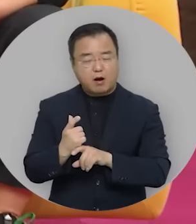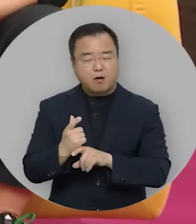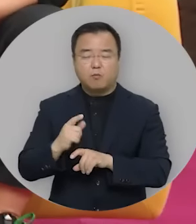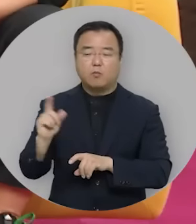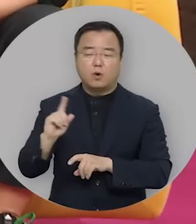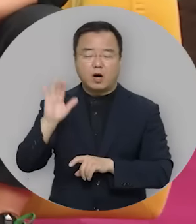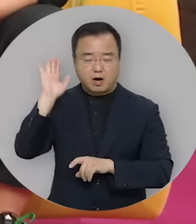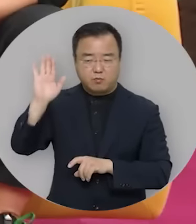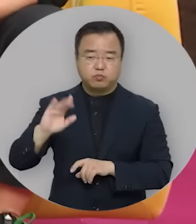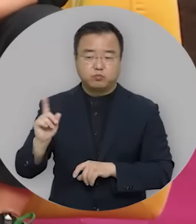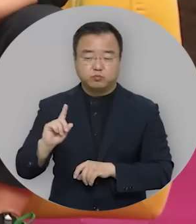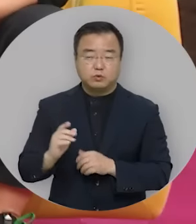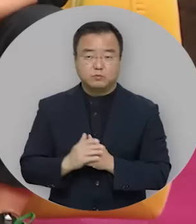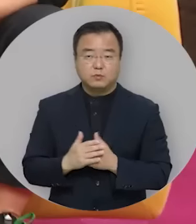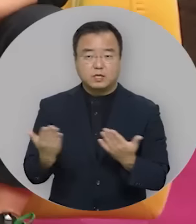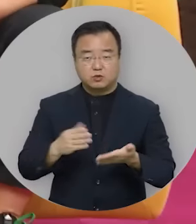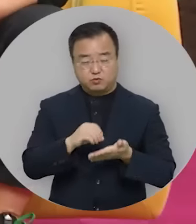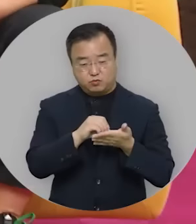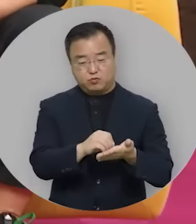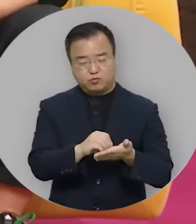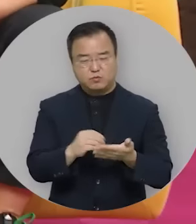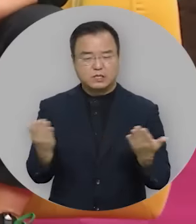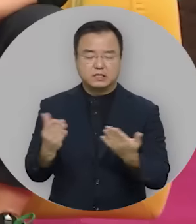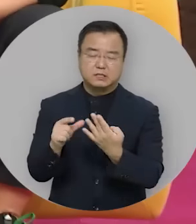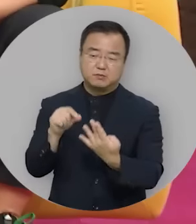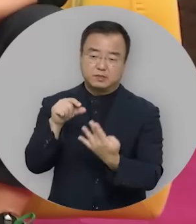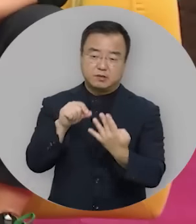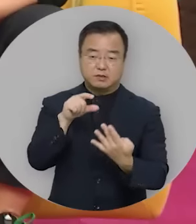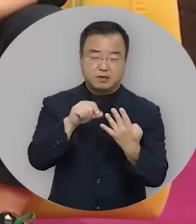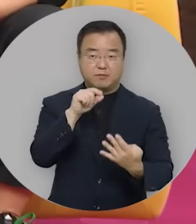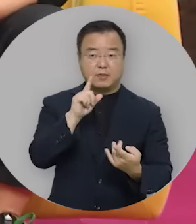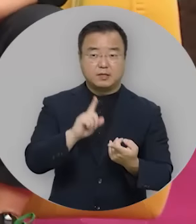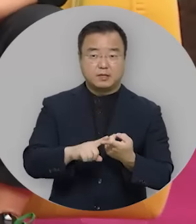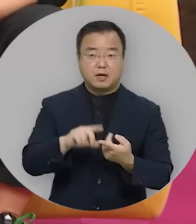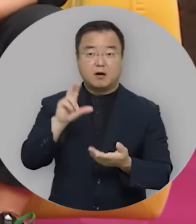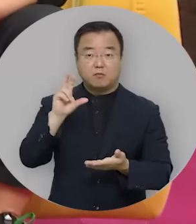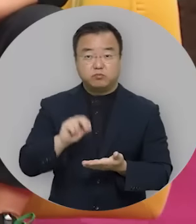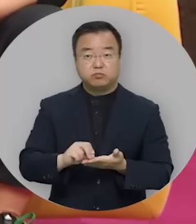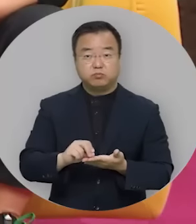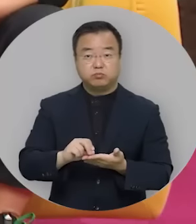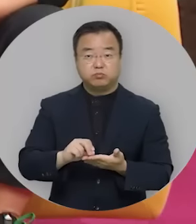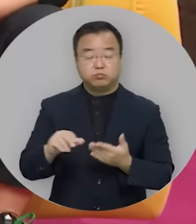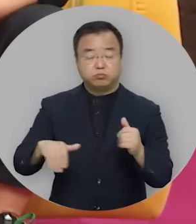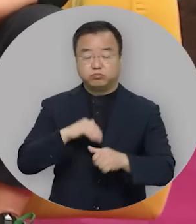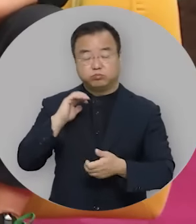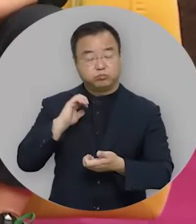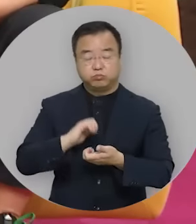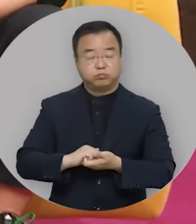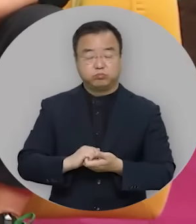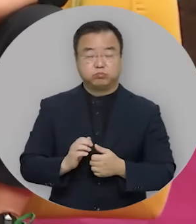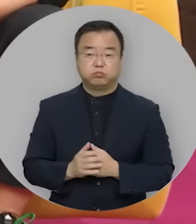아직은 취업이나 직업 선택의 문제에 있어서 너무 제한적이기 때문에